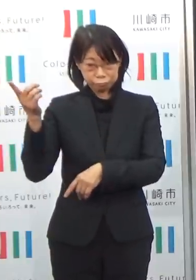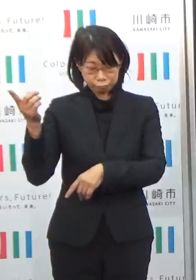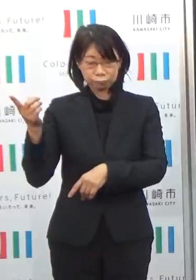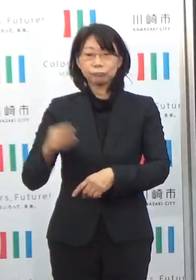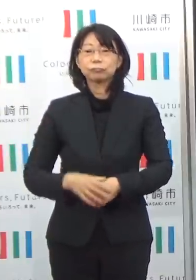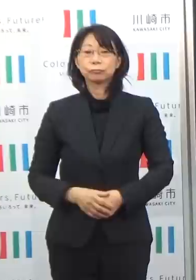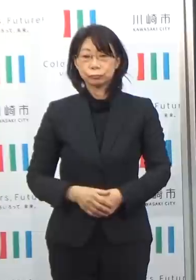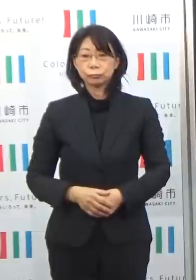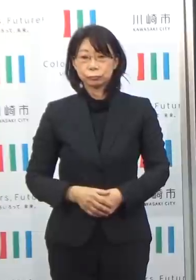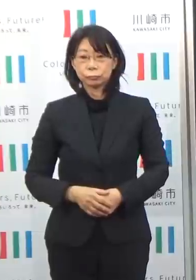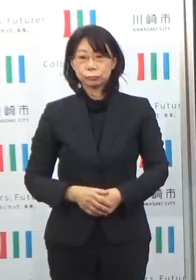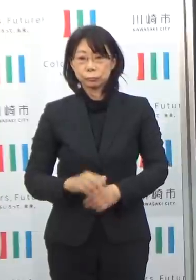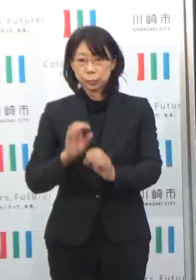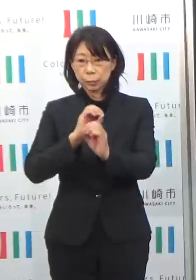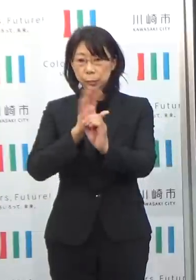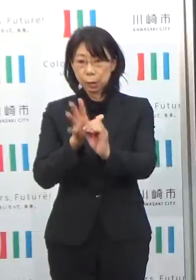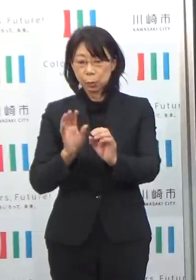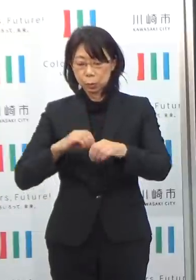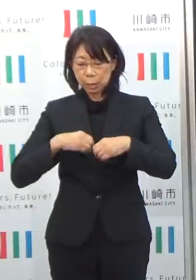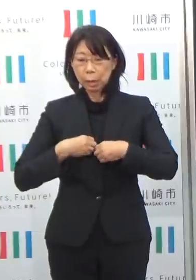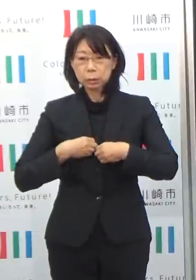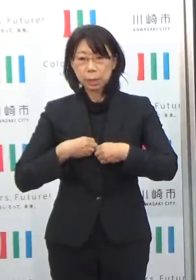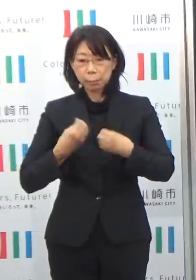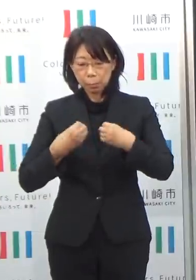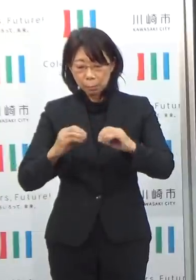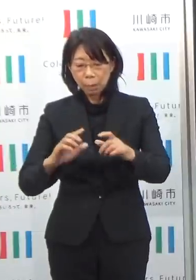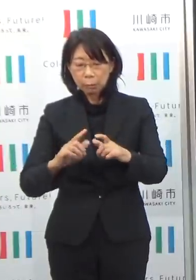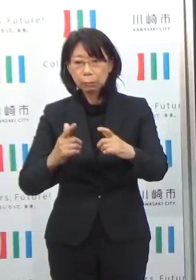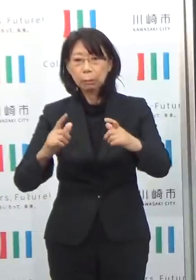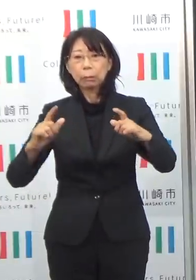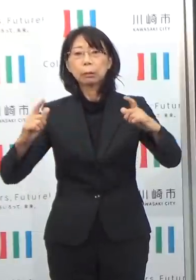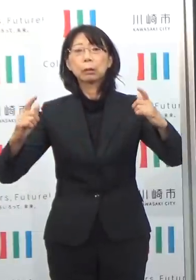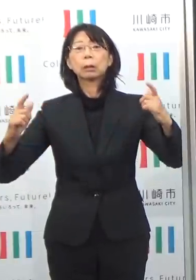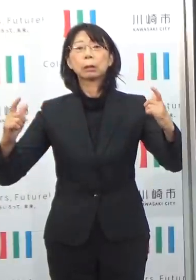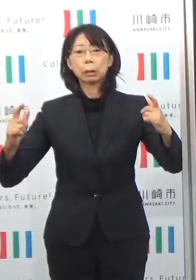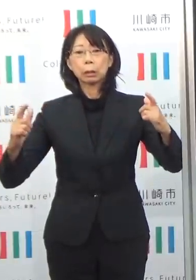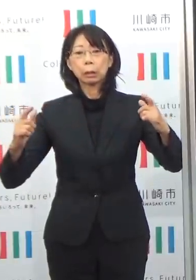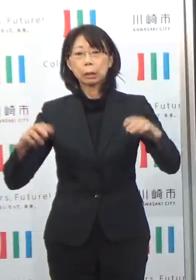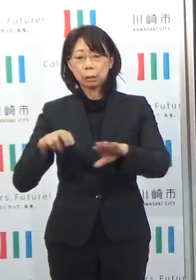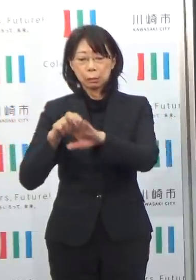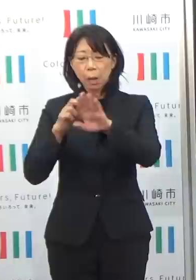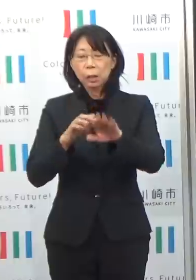この感染の拡大で非常に医療現場 は大変なことになっています